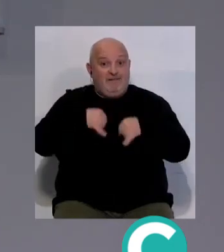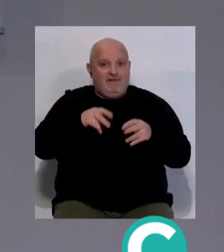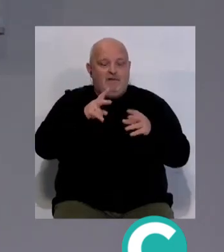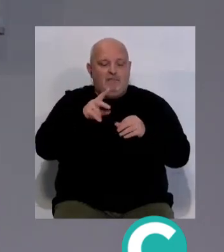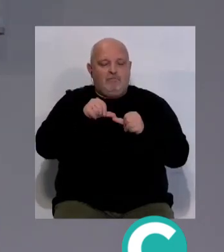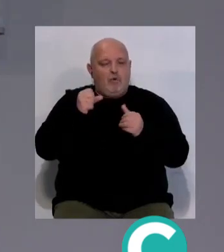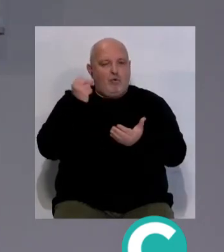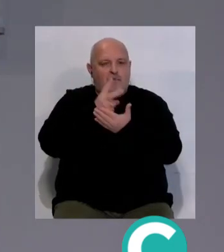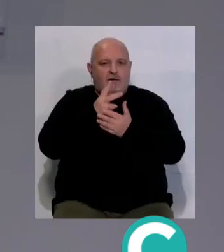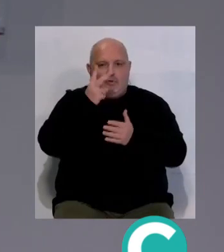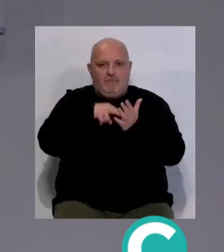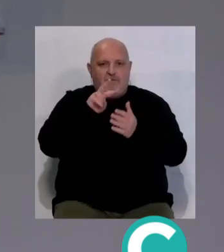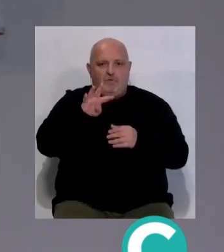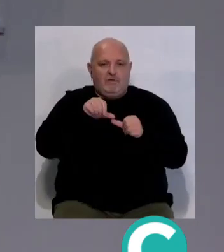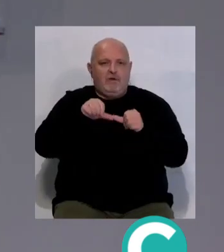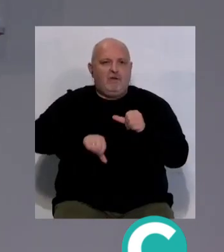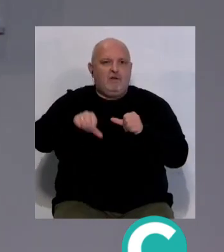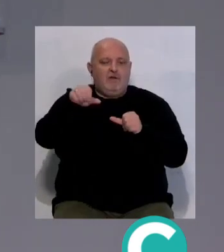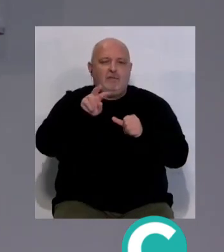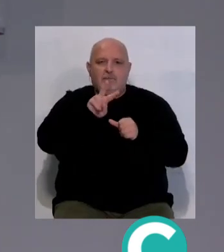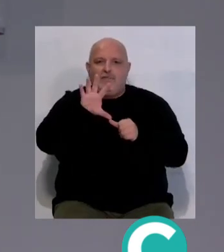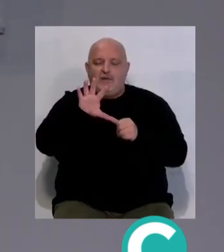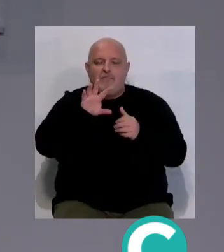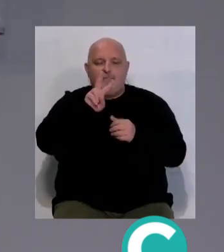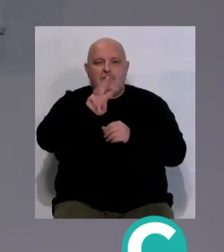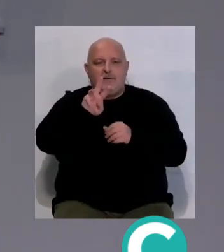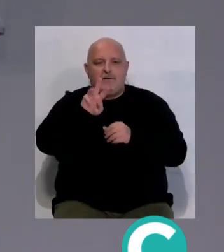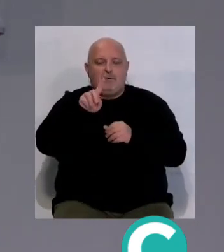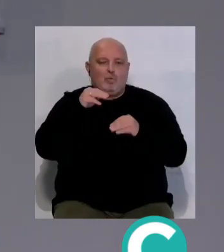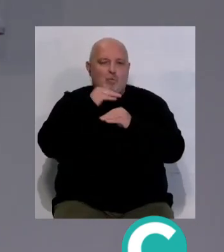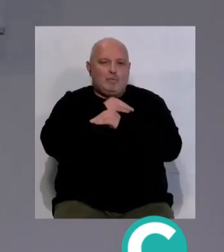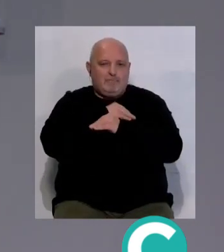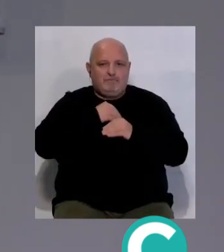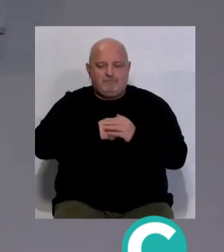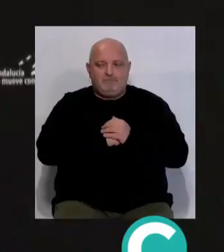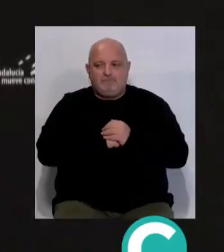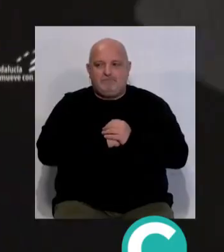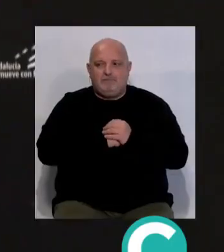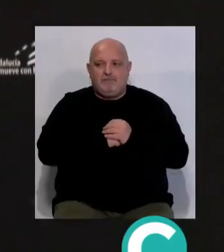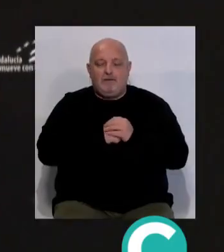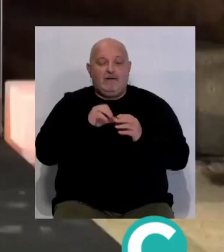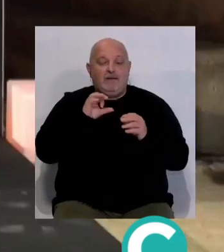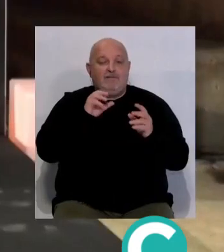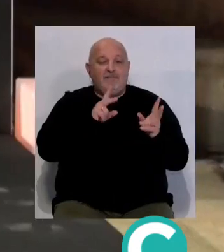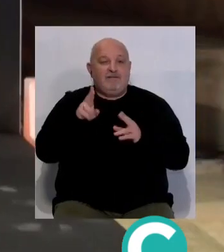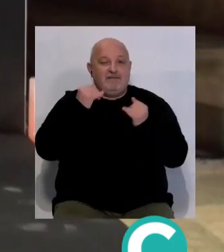Cadiz este 2024 y lo hará entre el 25 y el 31 de octubre el South series festival celebrado